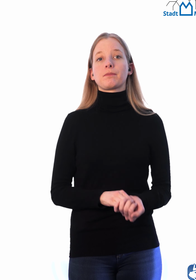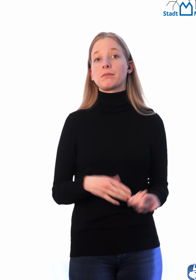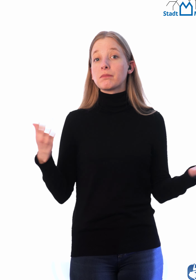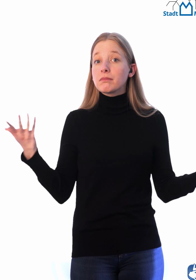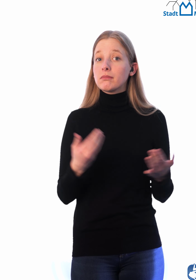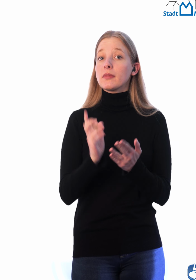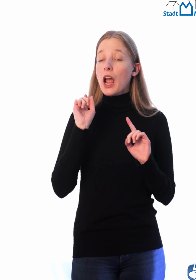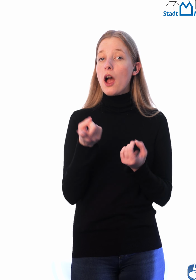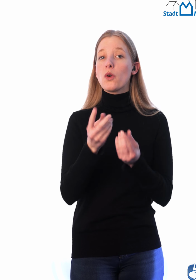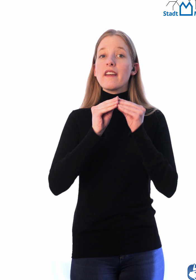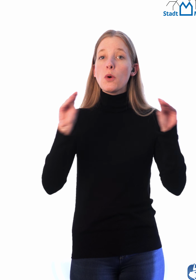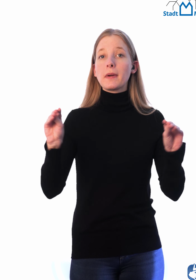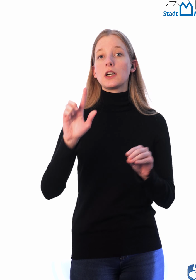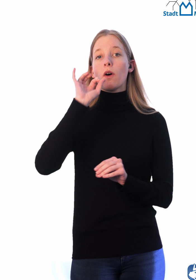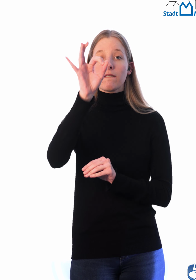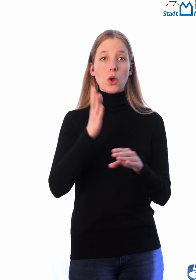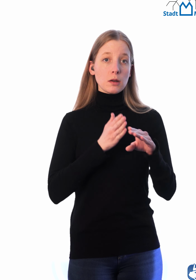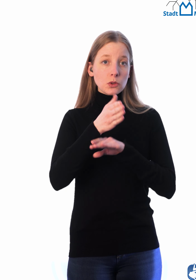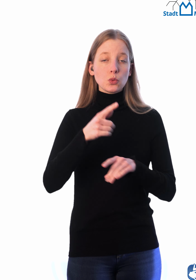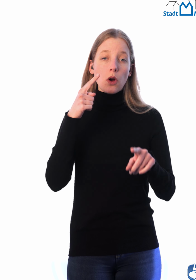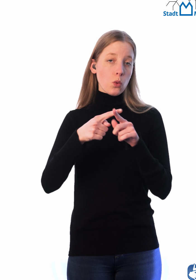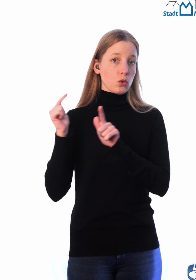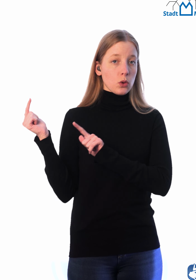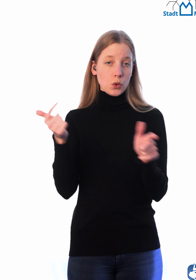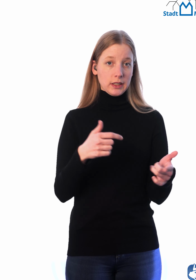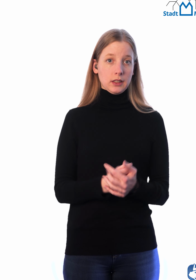Hier gibt es Informationen für Besucher und Touristen.